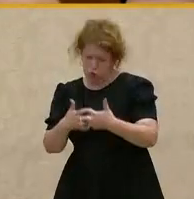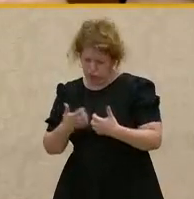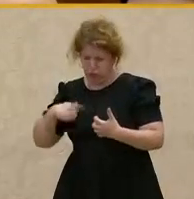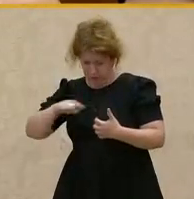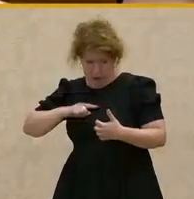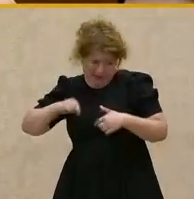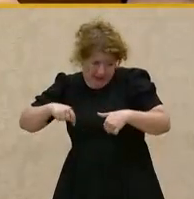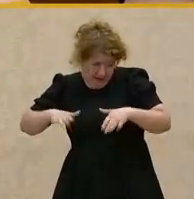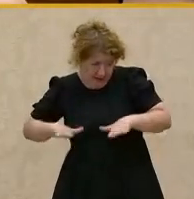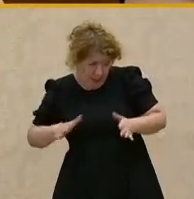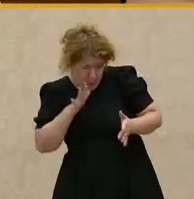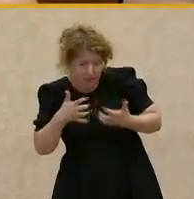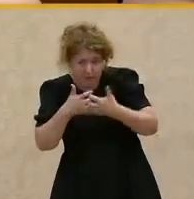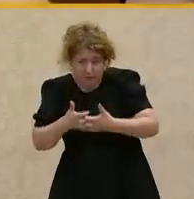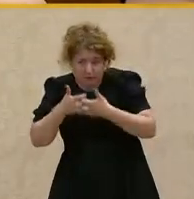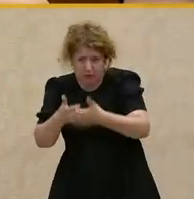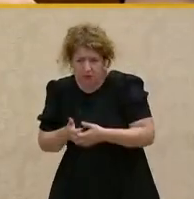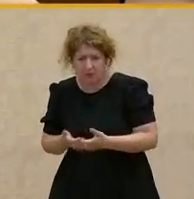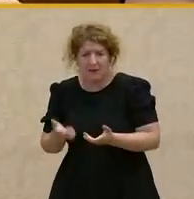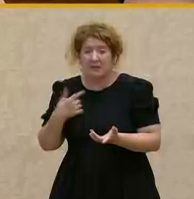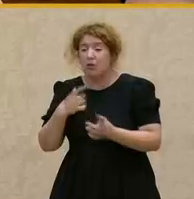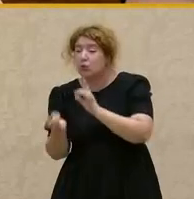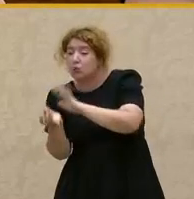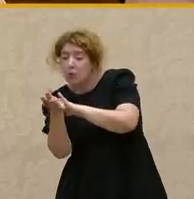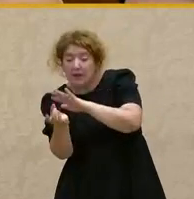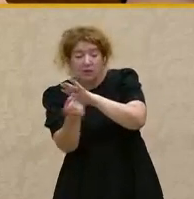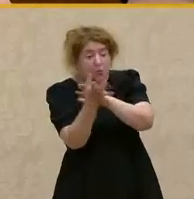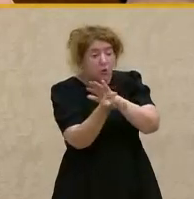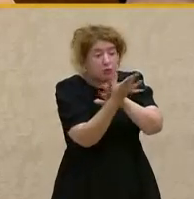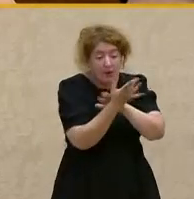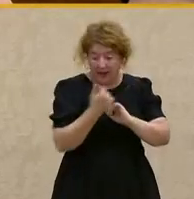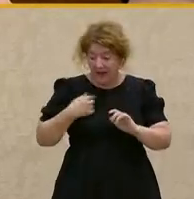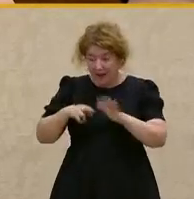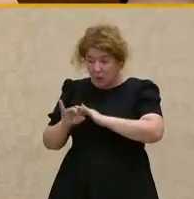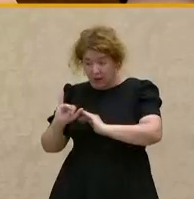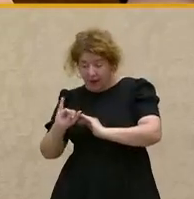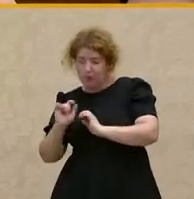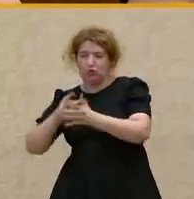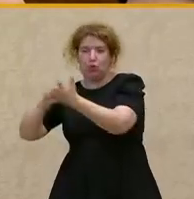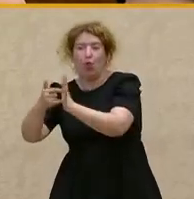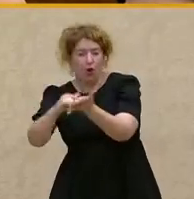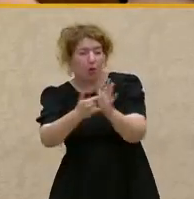Pero vamos poniendo soluciones que, si hay los recursos, como digo, se puede tirar adelante.